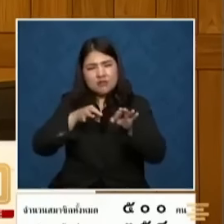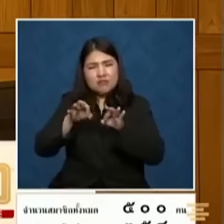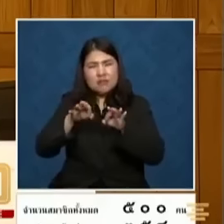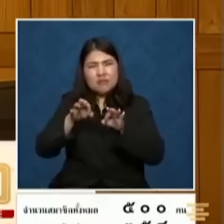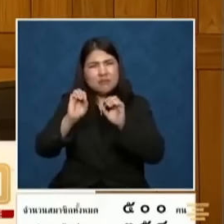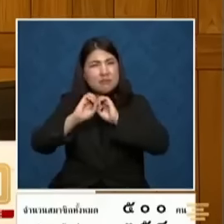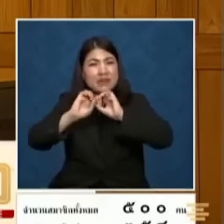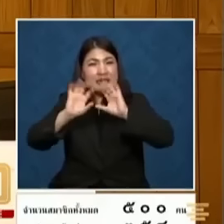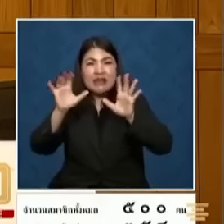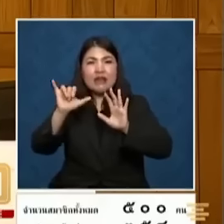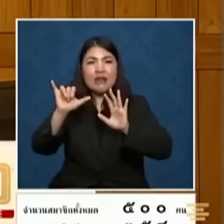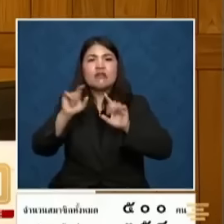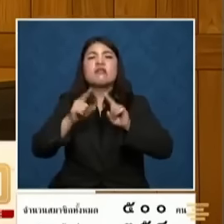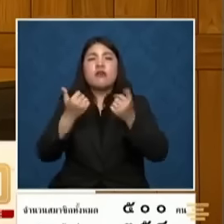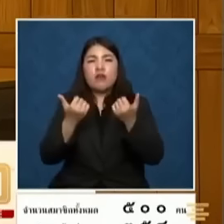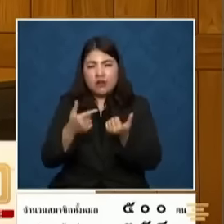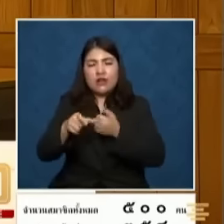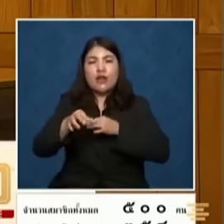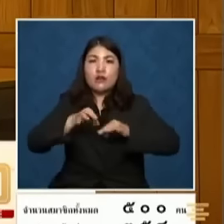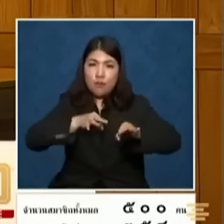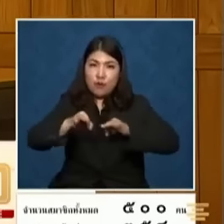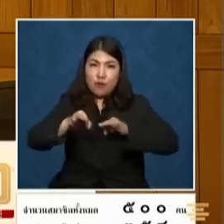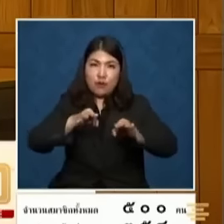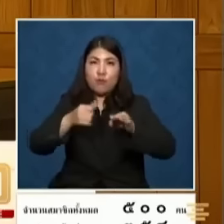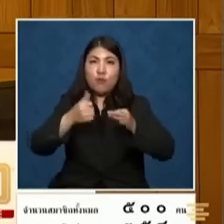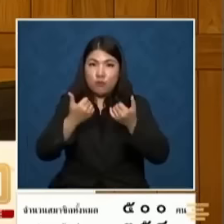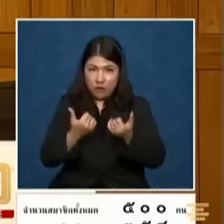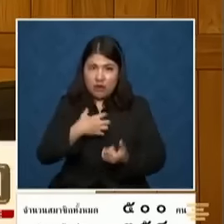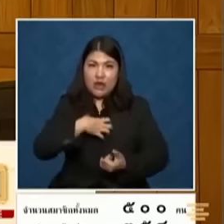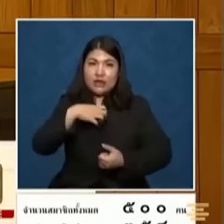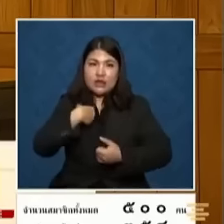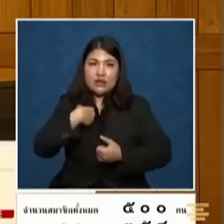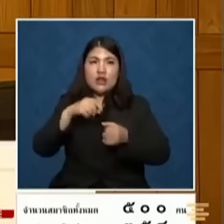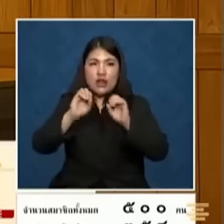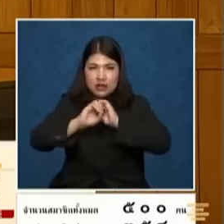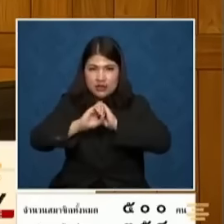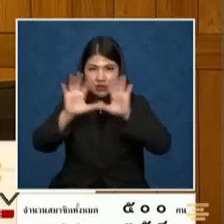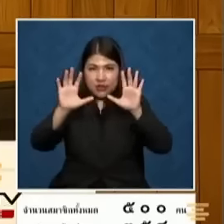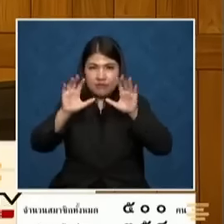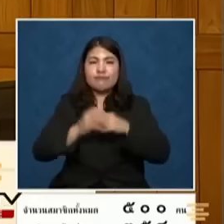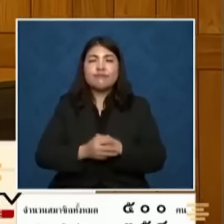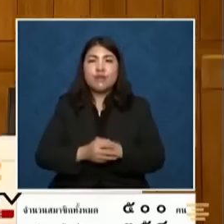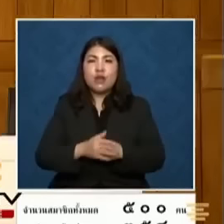ประยุทธ์ออกไว้รัฐบาลนี้ไม่เกี่ยวกฎหมาย ออกมาแต่สนช๋ยผมเติมให้ค่ะเพียงทำตามกฎ